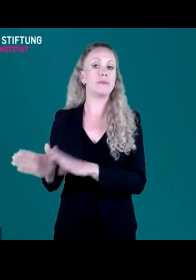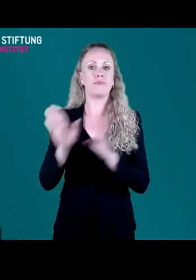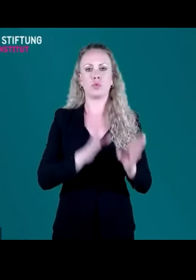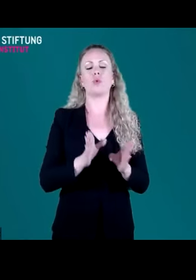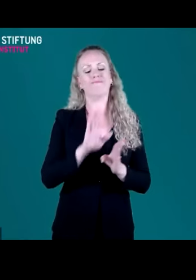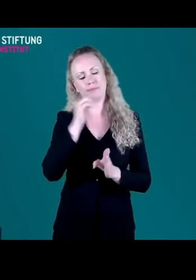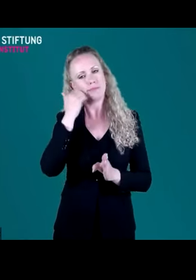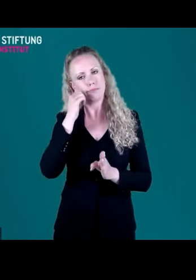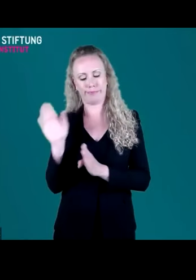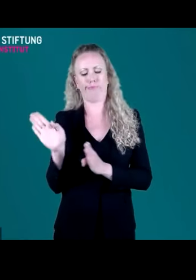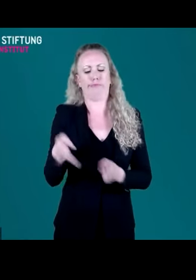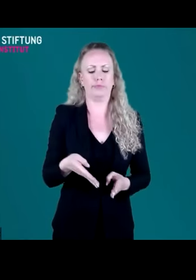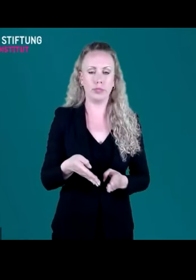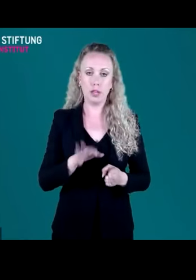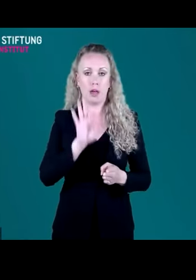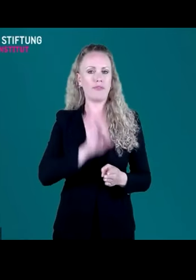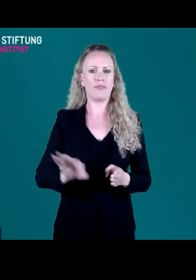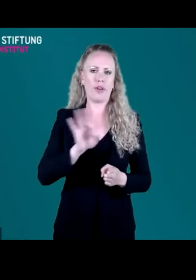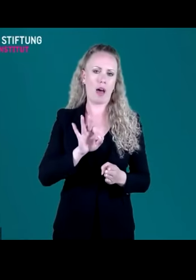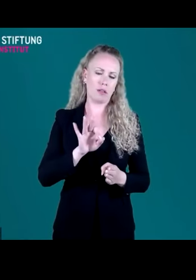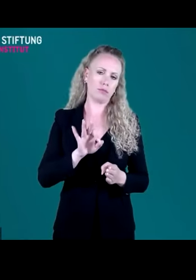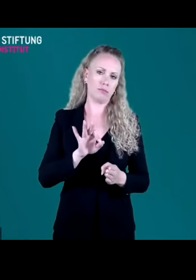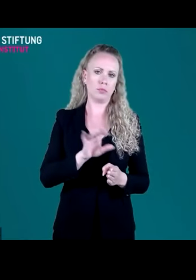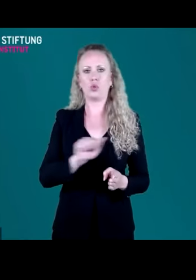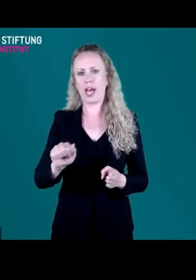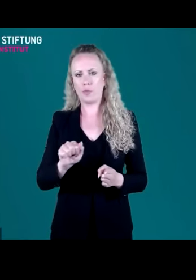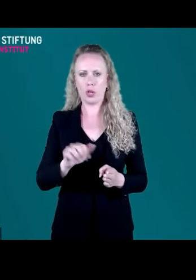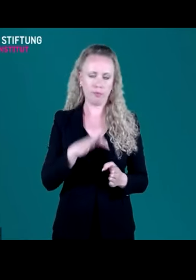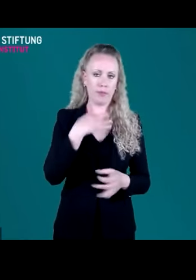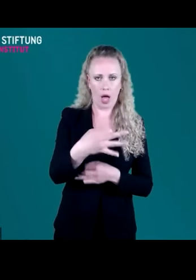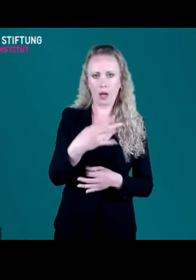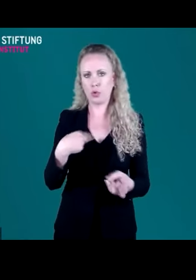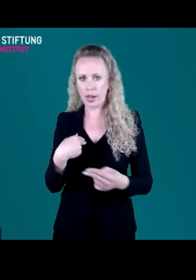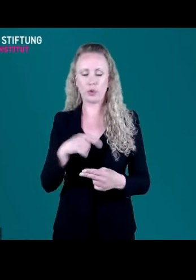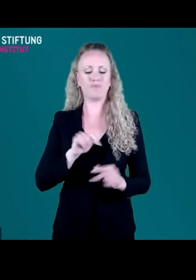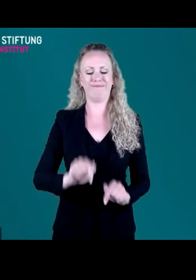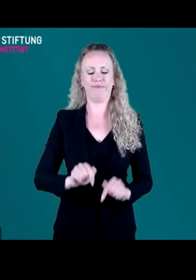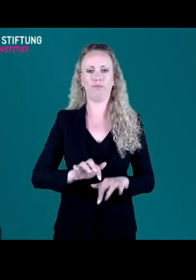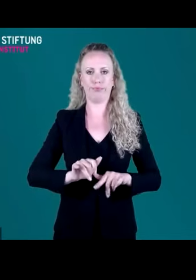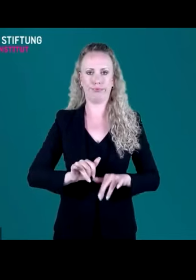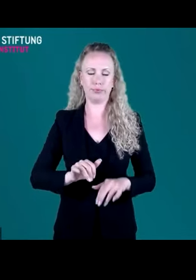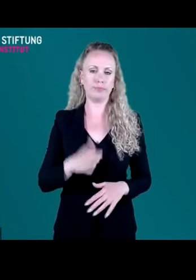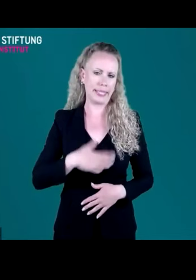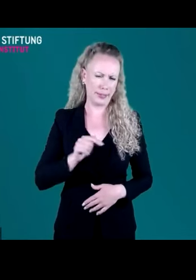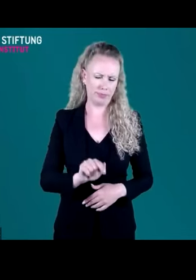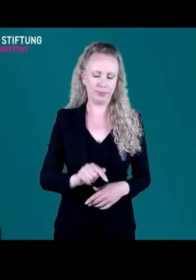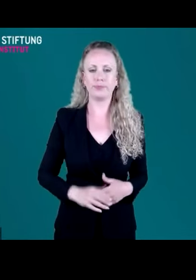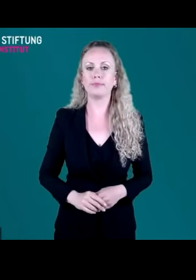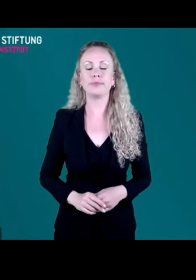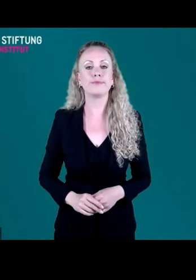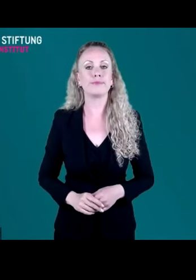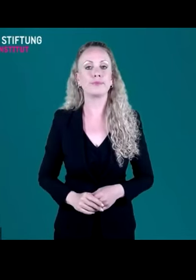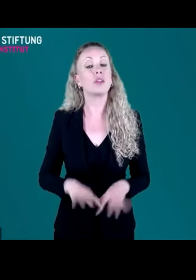Wir möchten noch darauf hinweisen und darum bitten, dass alle Teilnehmenden bei Wortbeiträgen oder auch im Chat bzw. Fragen-und-Antworten-Tool